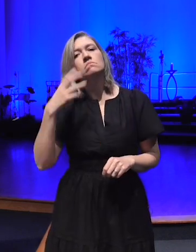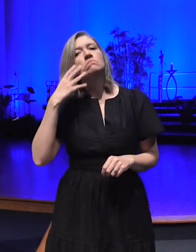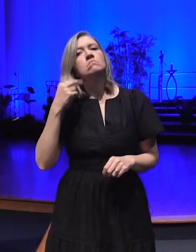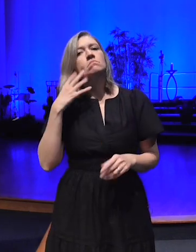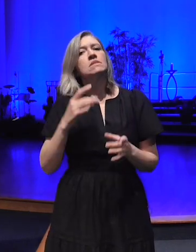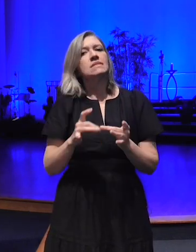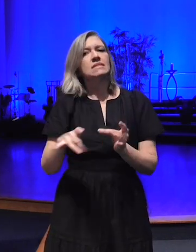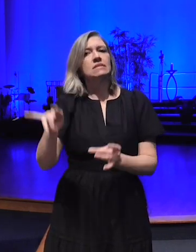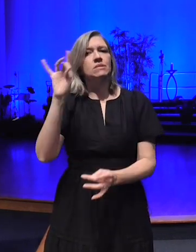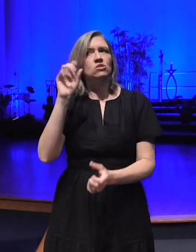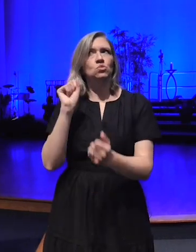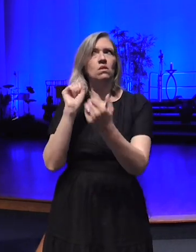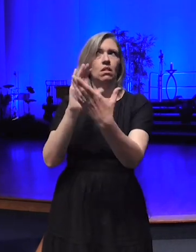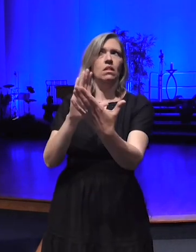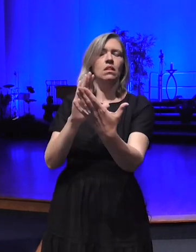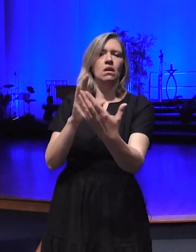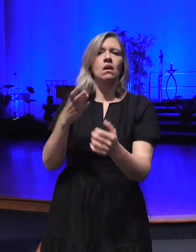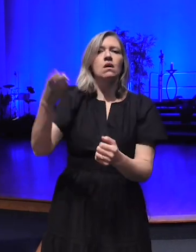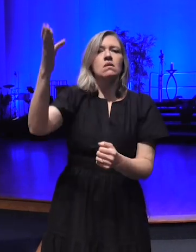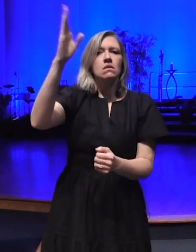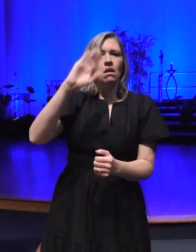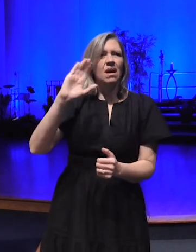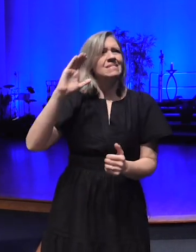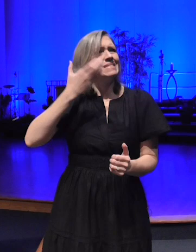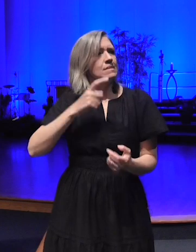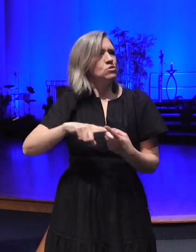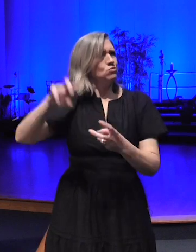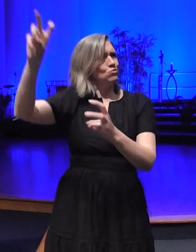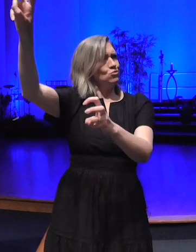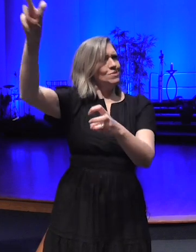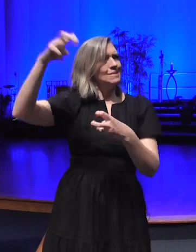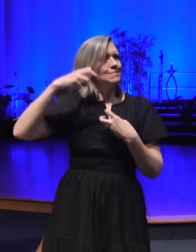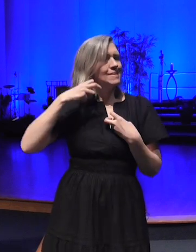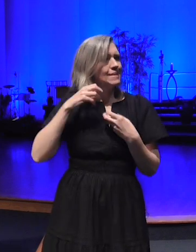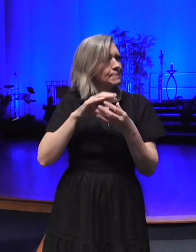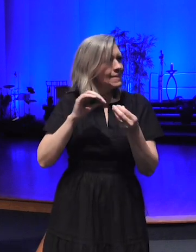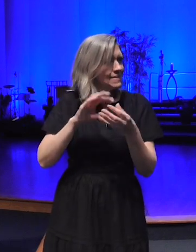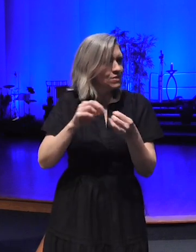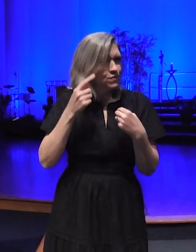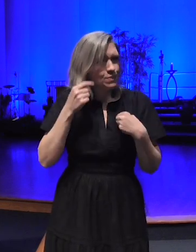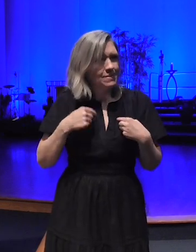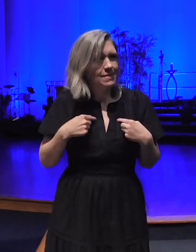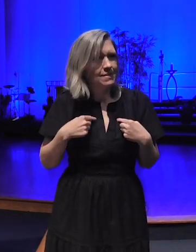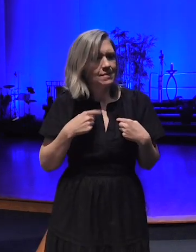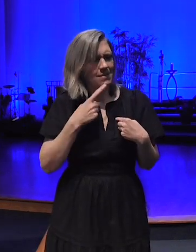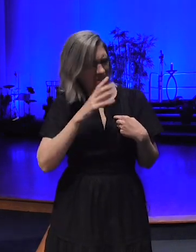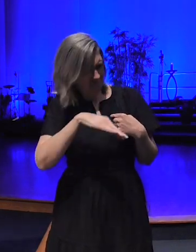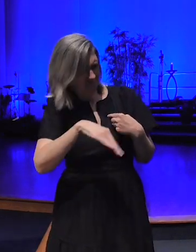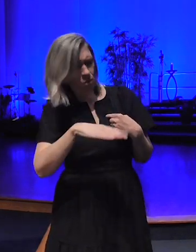pareció transmitirme un mensaje que decía mira, tu cerebro no está en tus piernas o en tus brazos